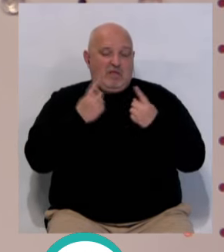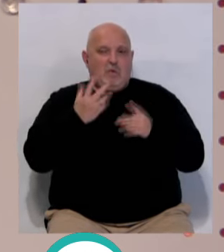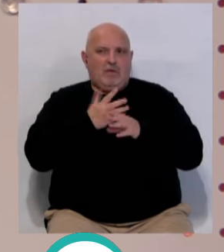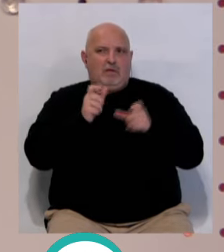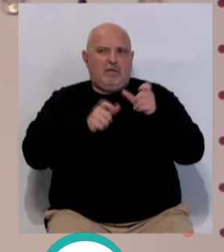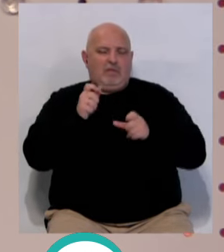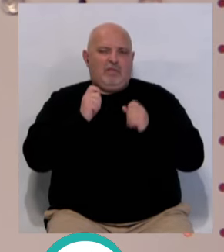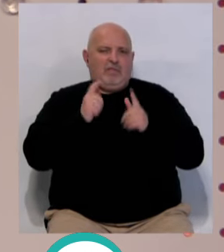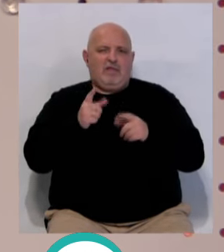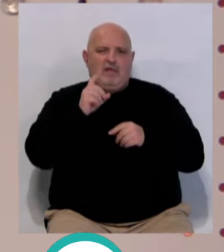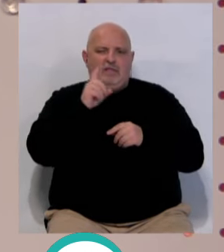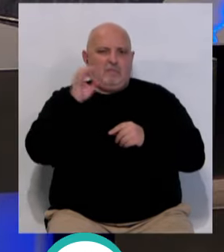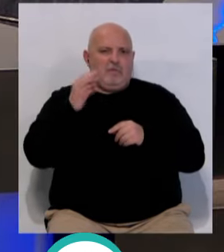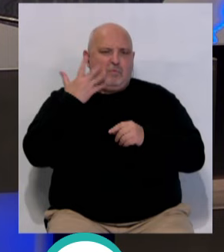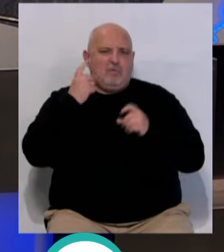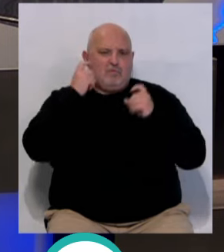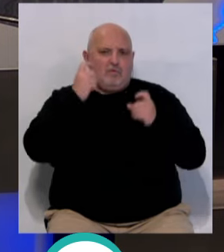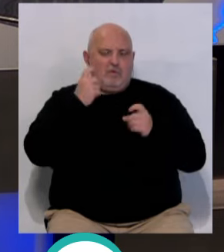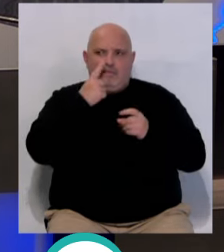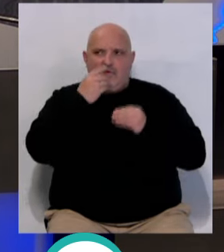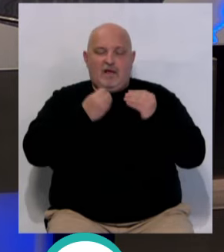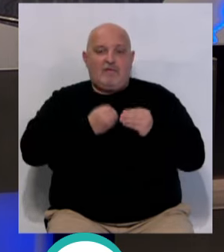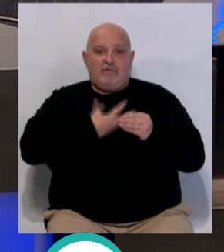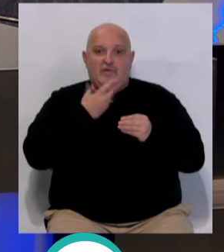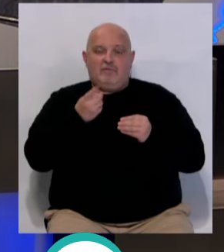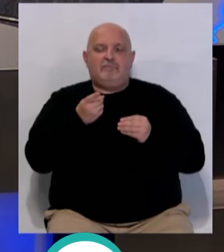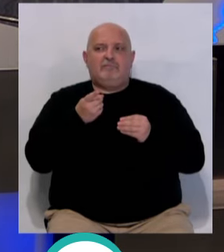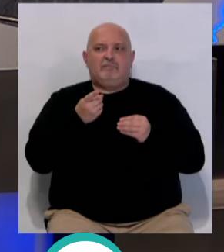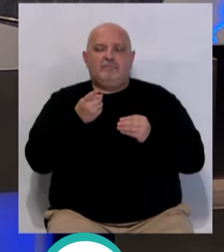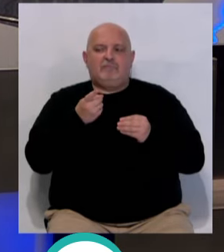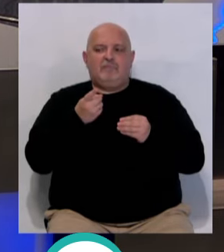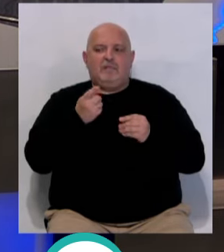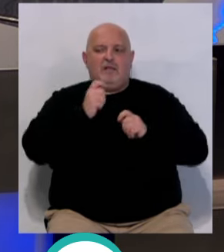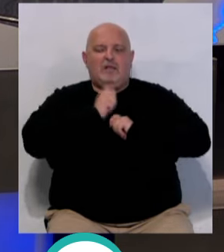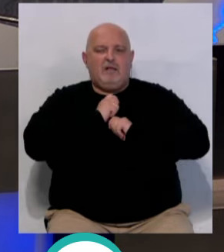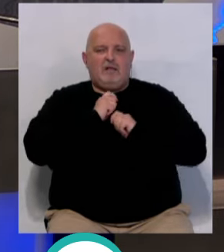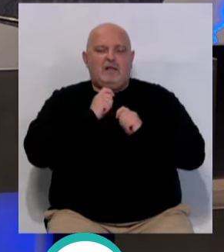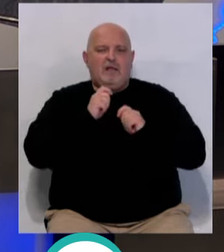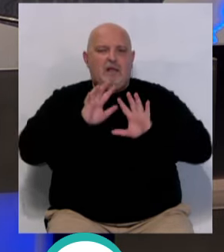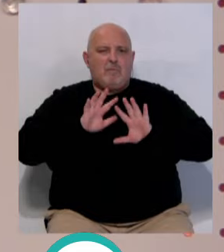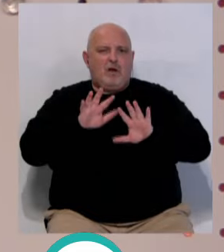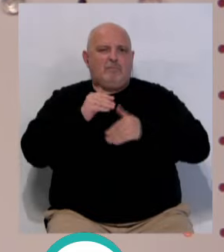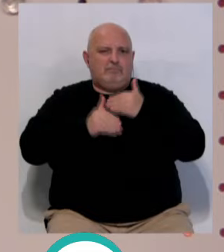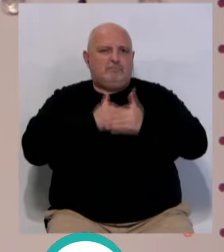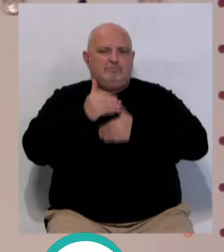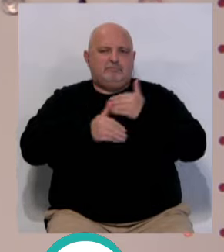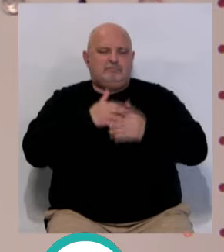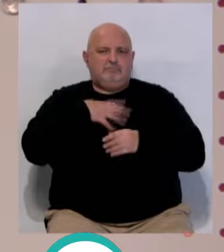que van a dar el 100% y más porque la afición lo vamos a empujar No yo también me incluyo en